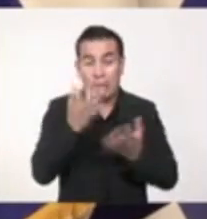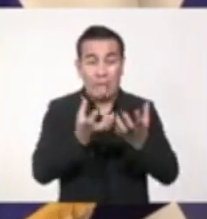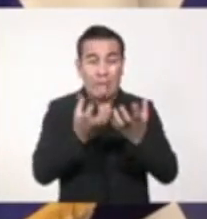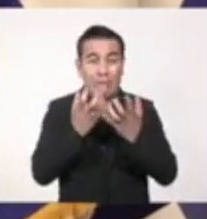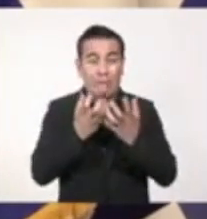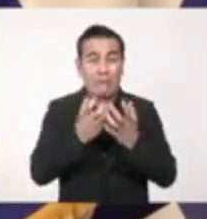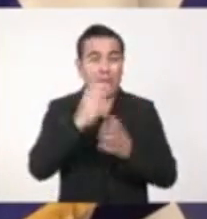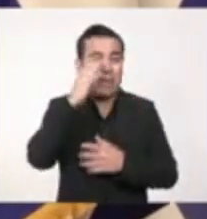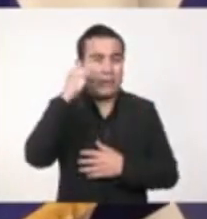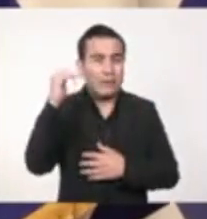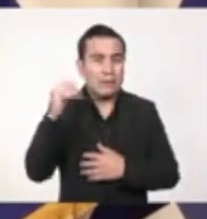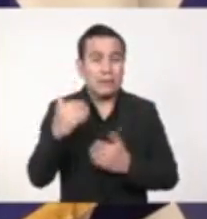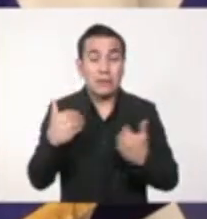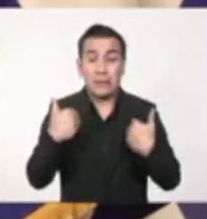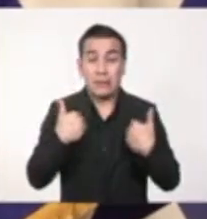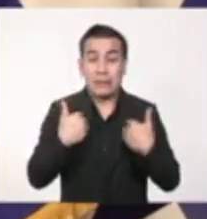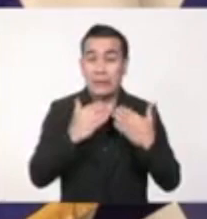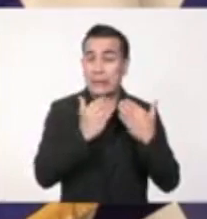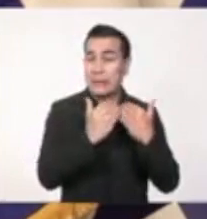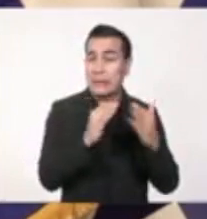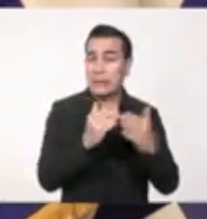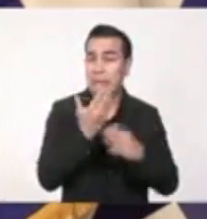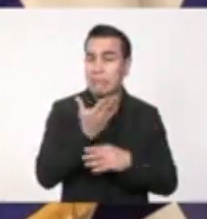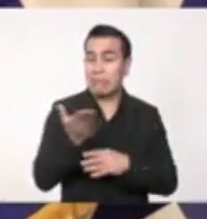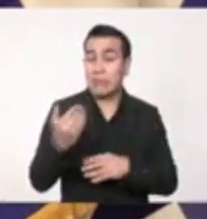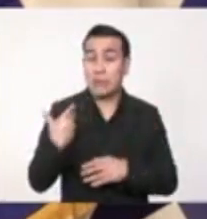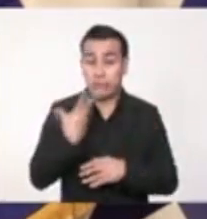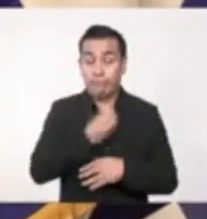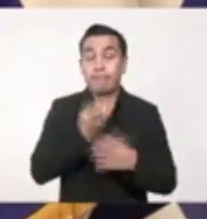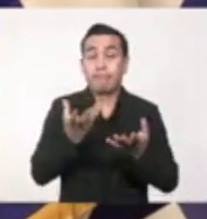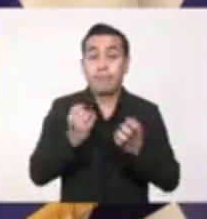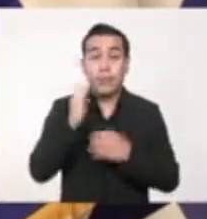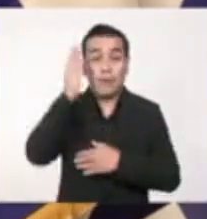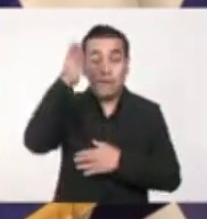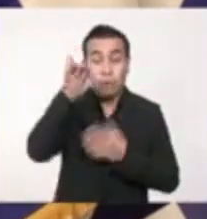que tienen muchas más cosas que nosotros quisiéramos tener.